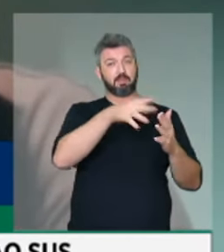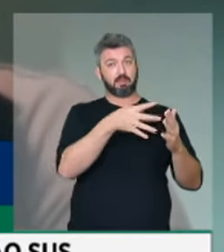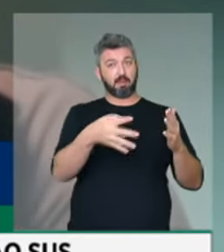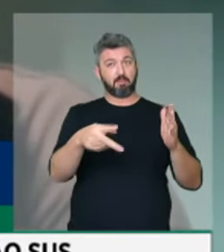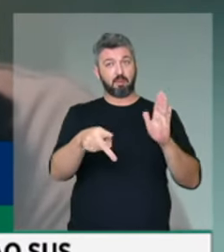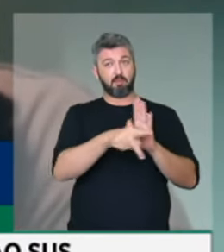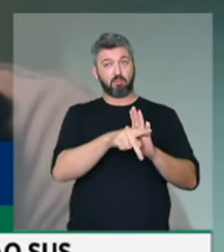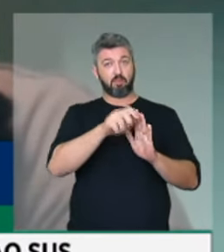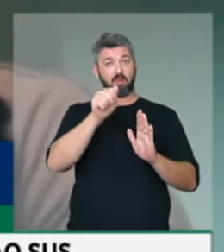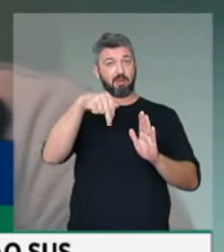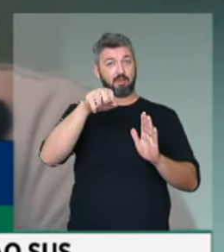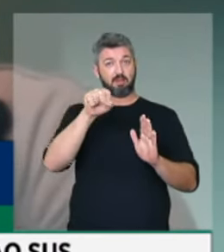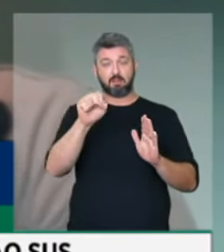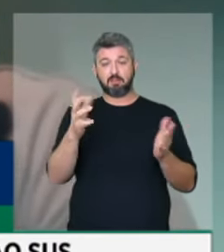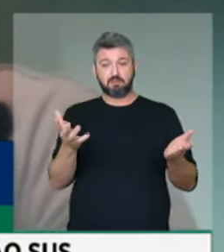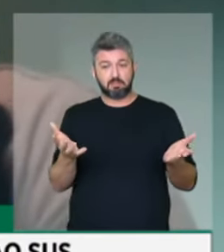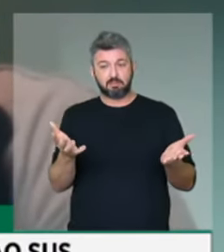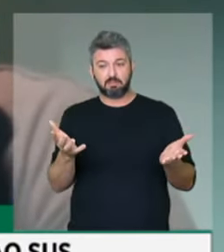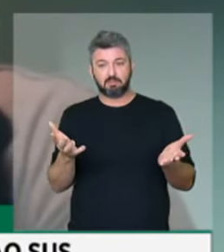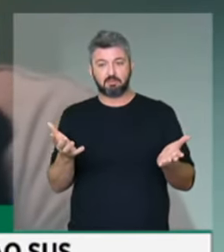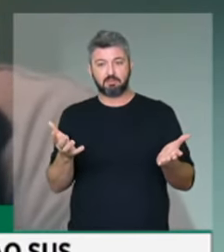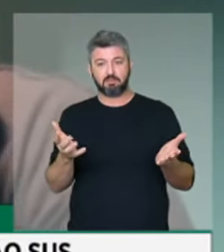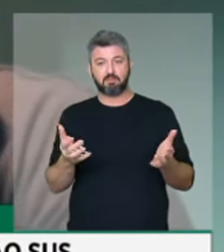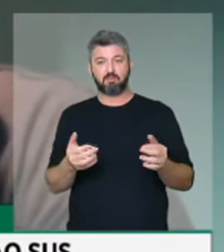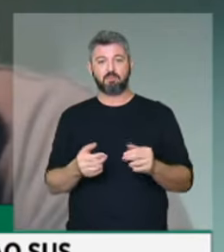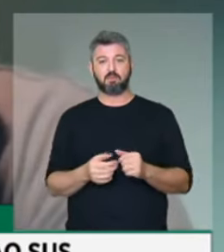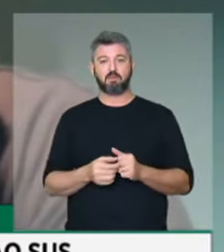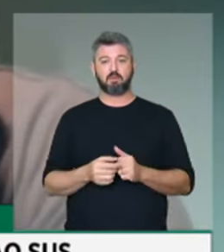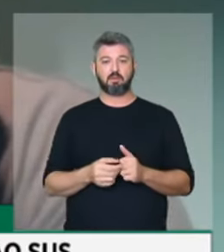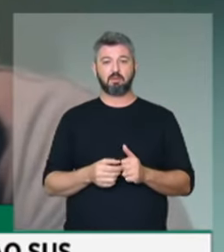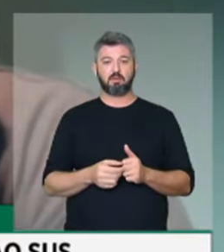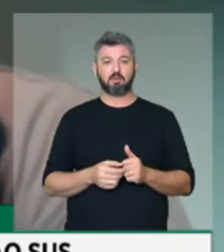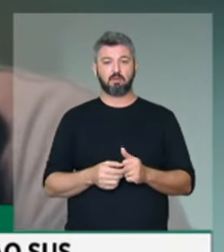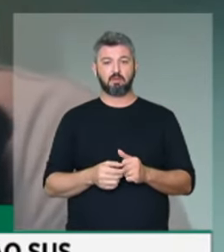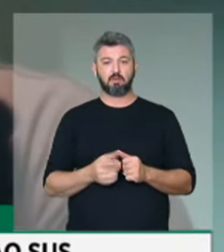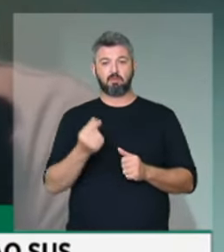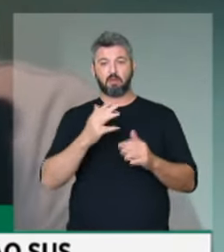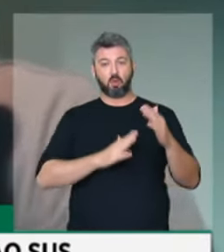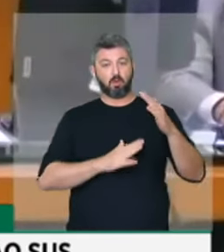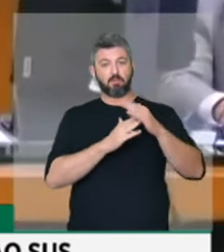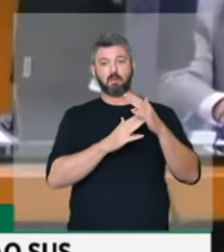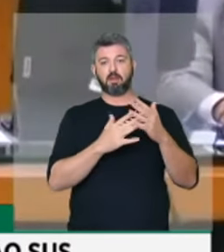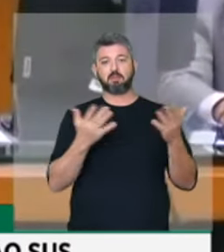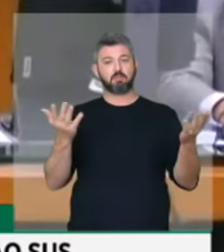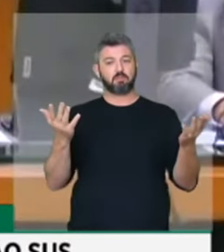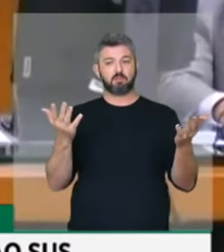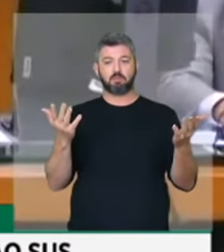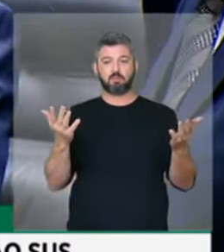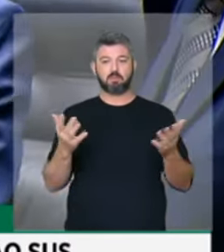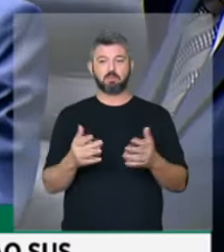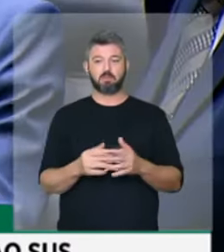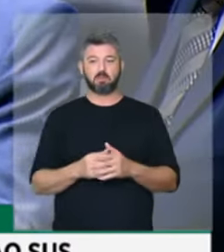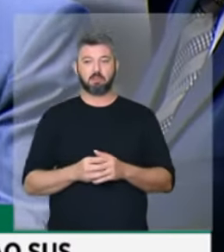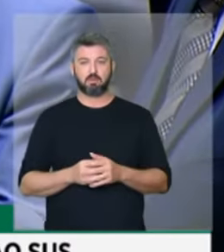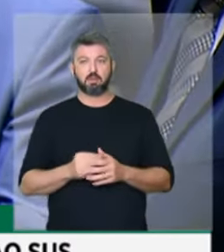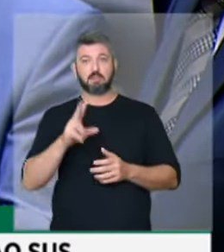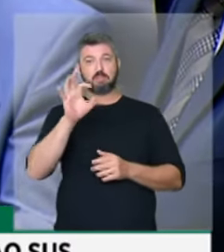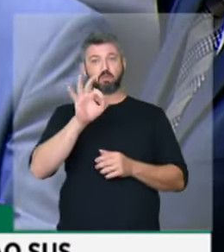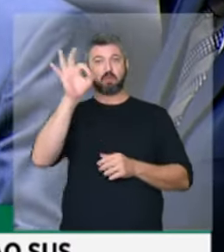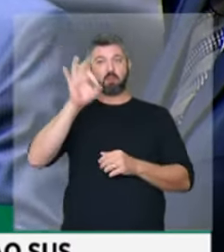REGULADO PELA ANS. SE BOTAR SEM VALOR MÁXIMO PODE PRATICAR 50% DO VALOR DE REFERÊ -- NCIA. [DEPUTADO]: